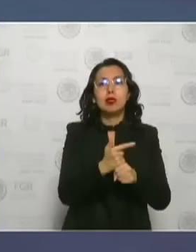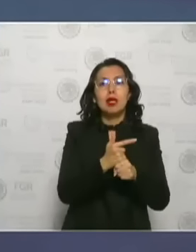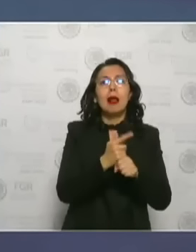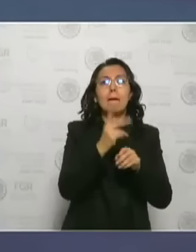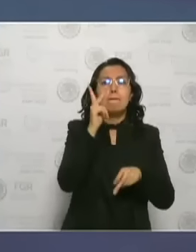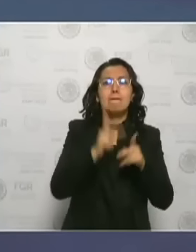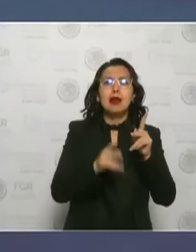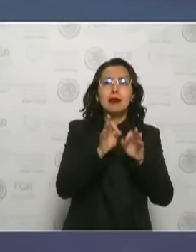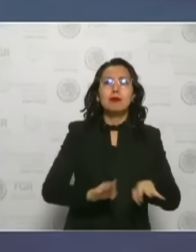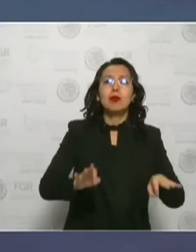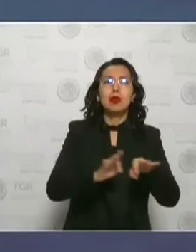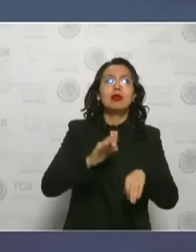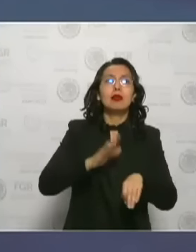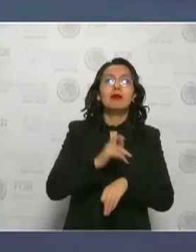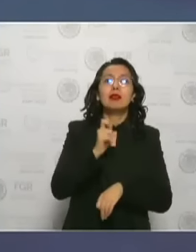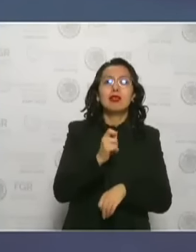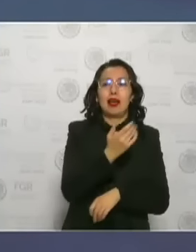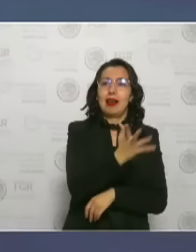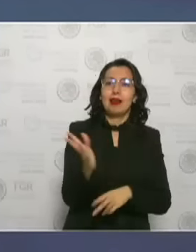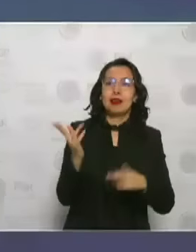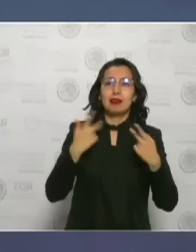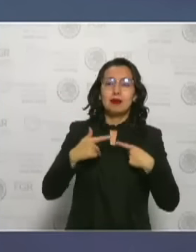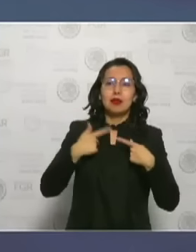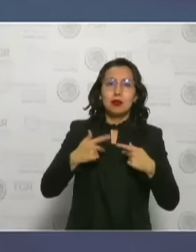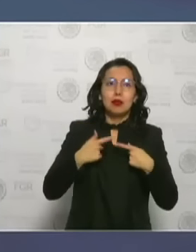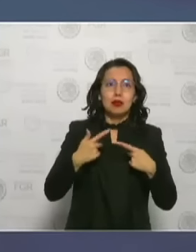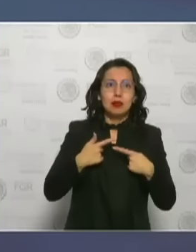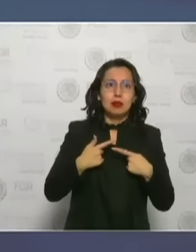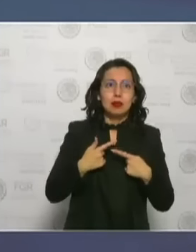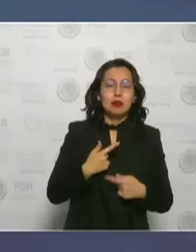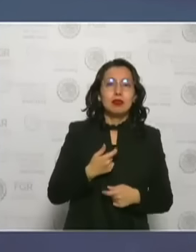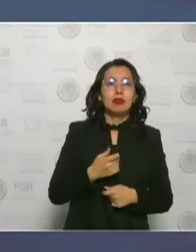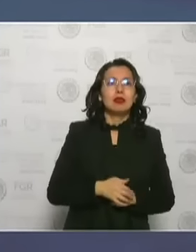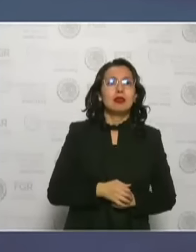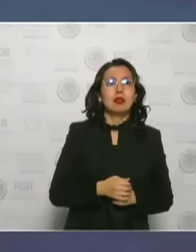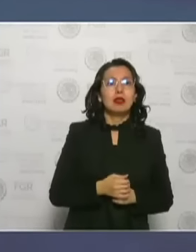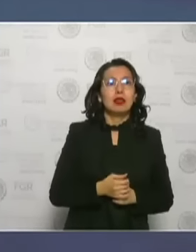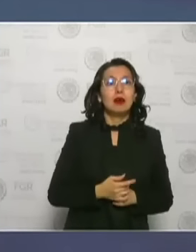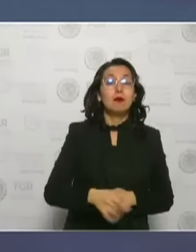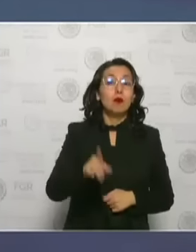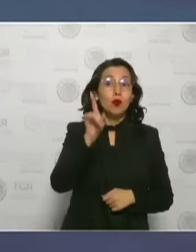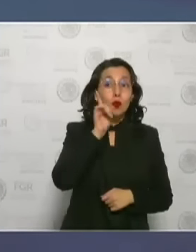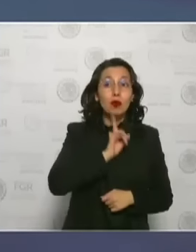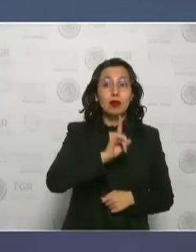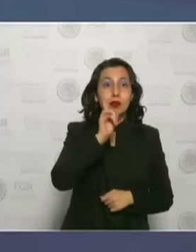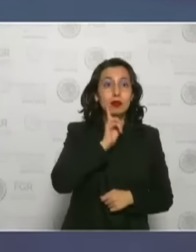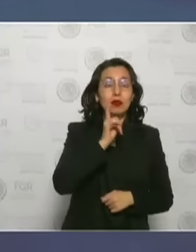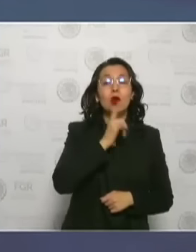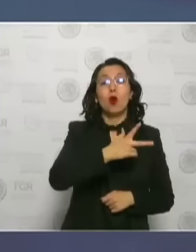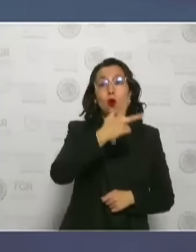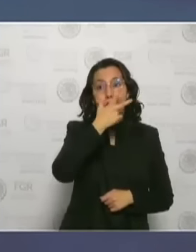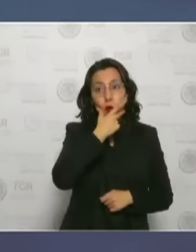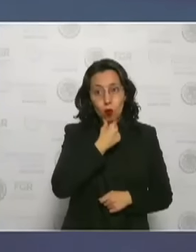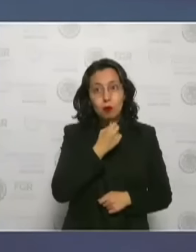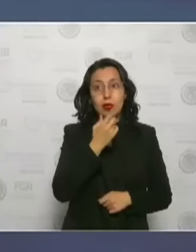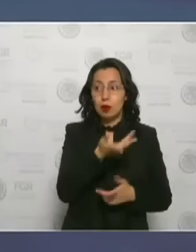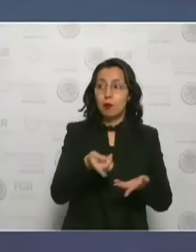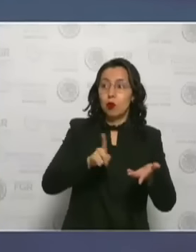institución es su gente, las mujeres, las mujeres, los hombres de la institución,